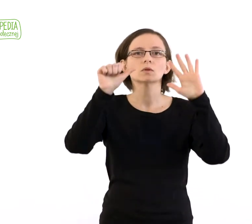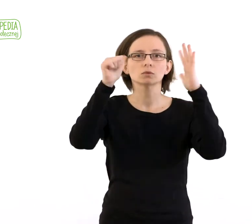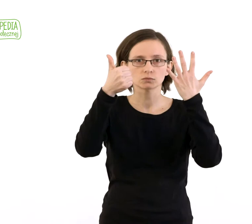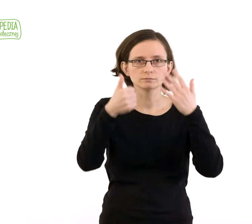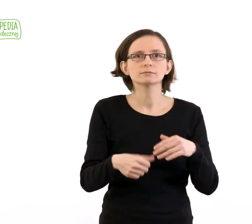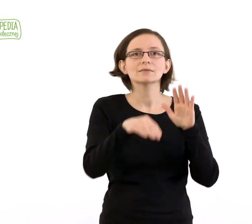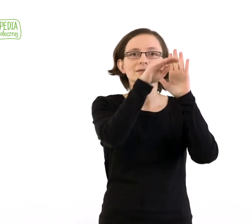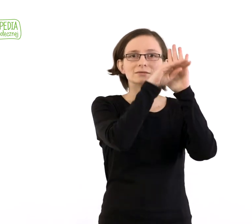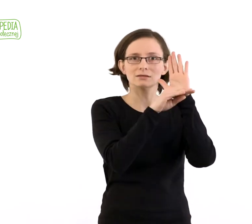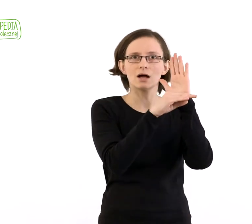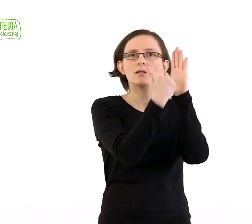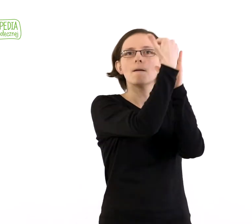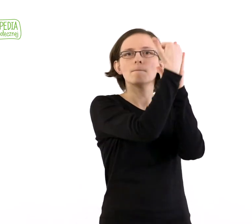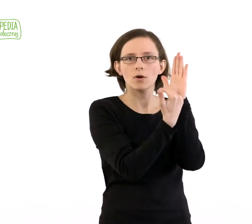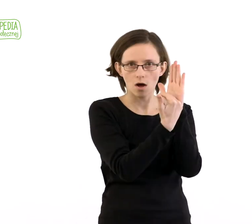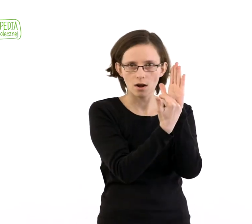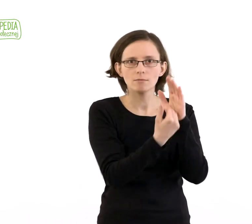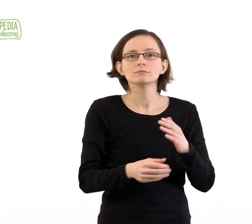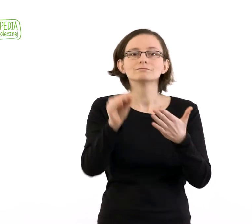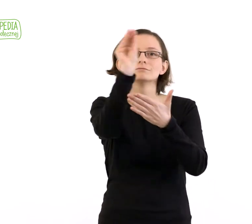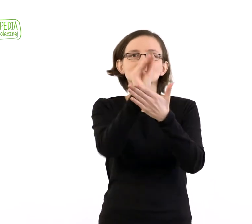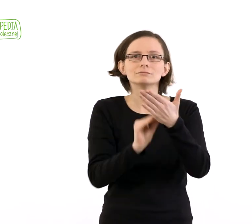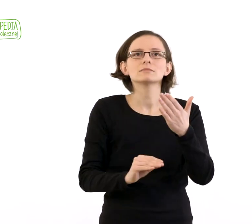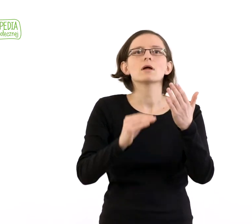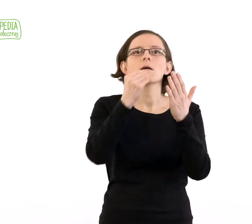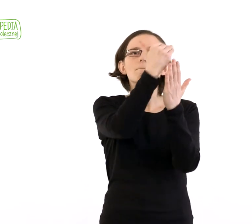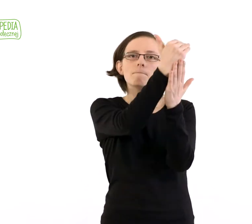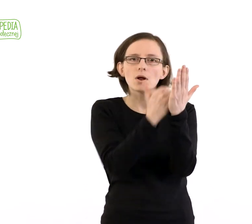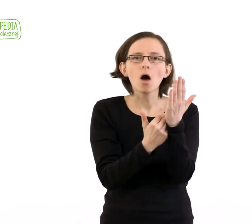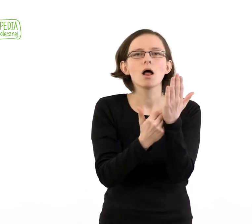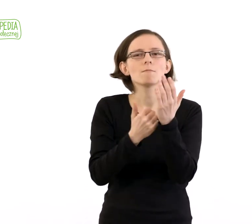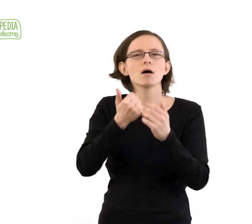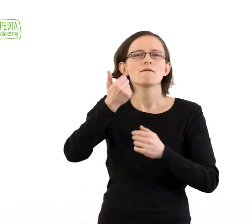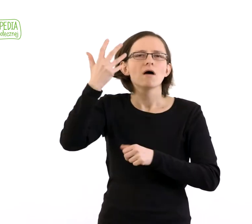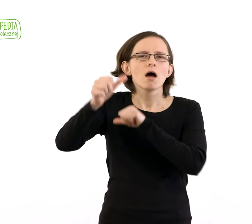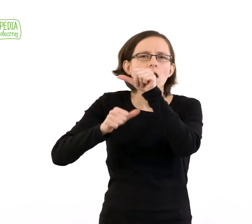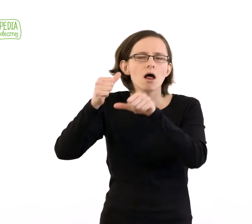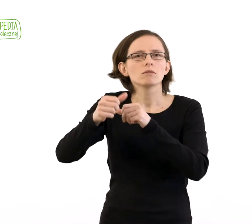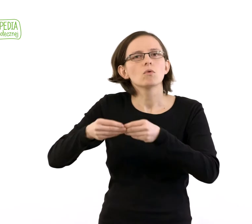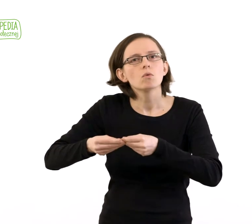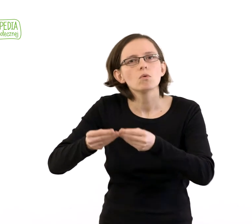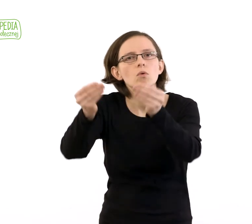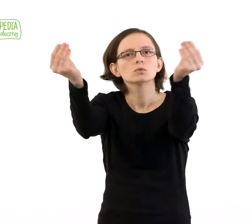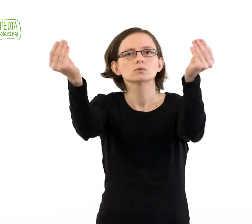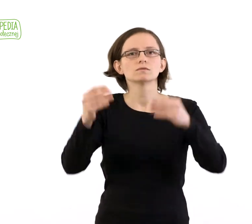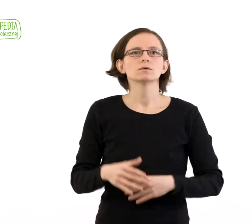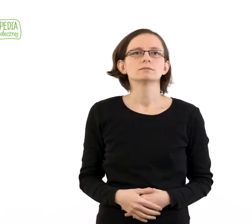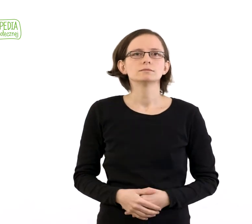6. Zasada programowania wypracowywanie wieloletnich programów rozwoju.